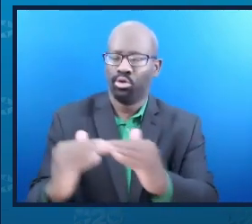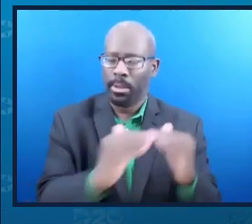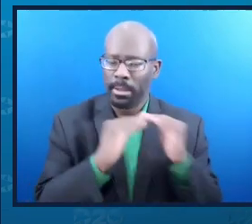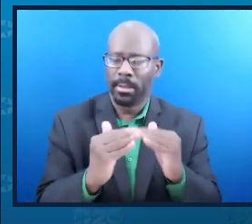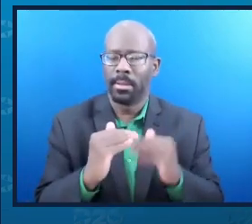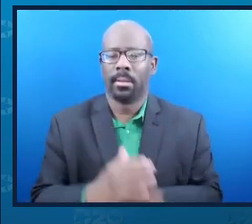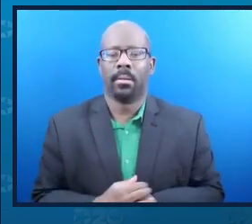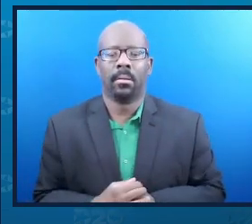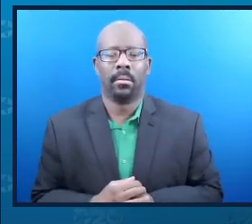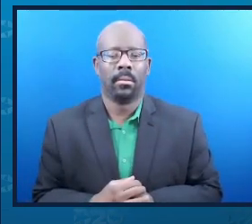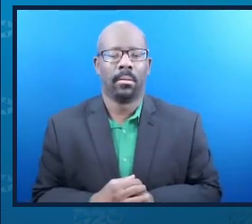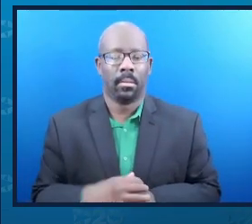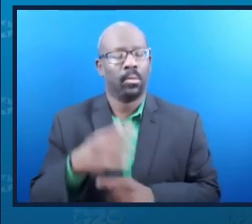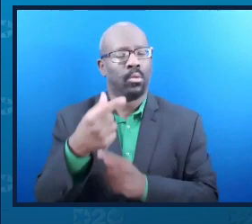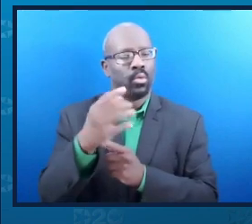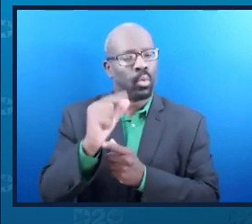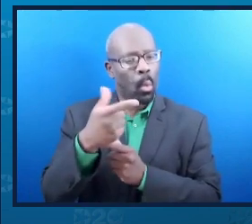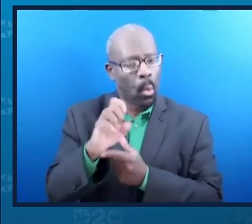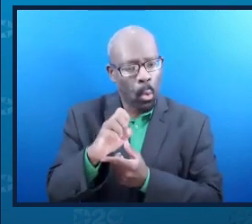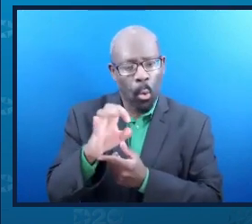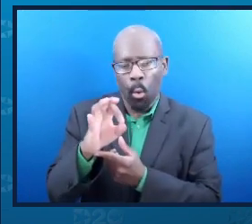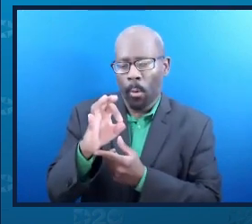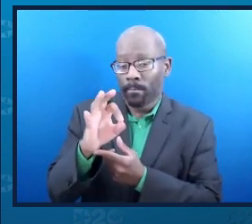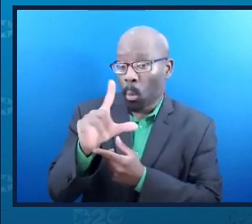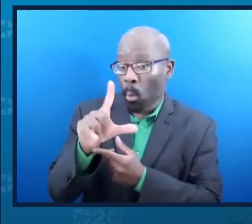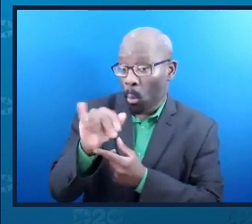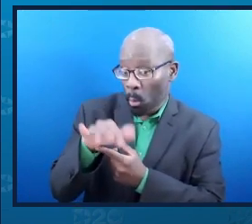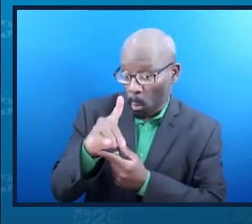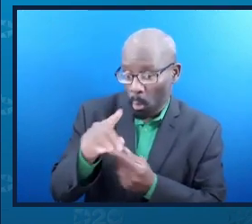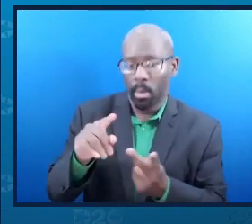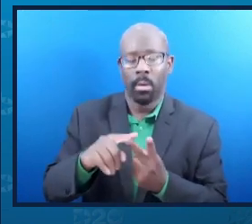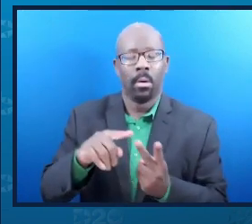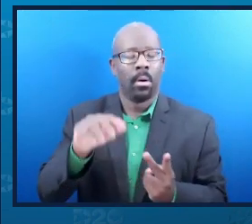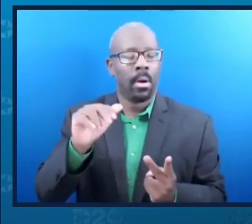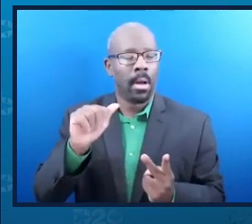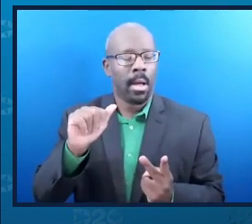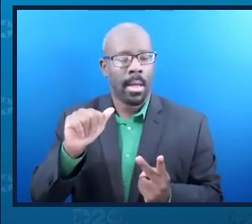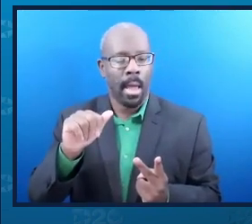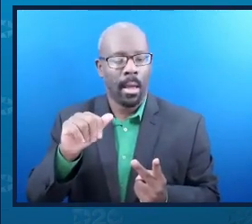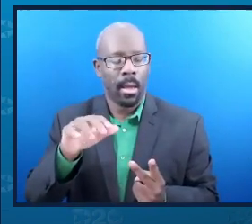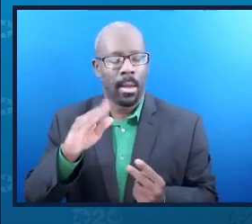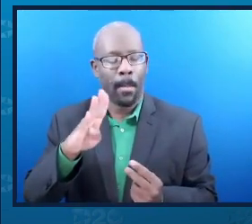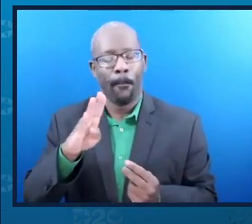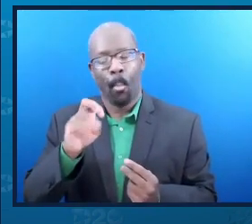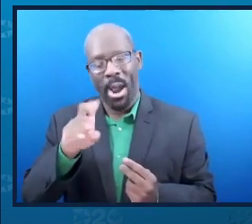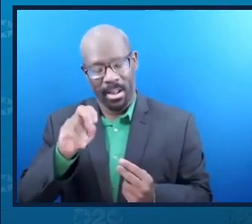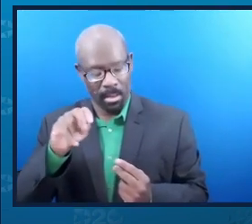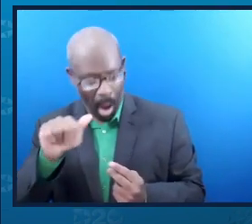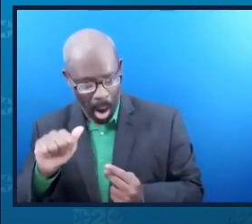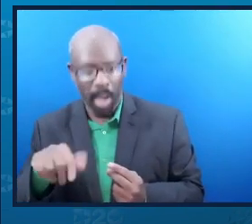FLOYD, BREONNA TAYLOR, AHMAUD